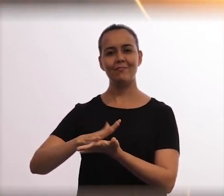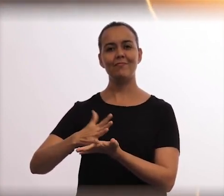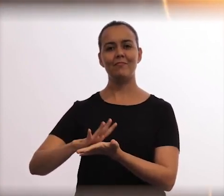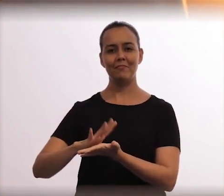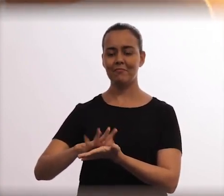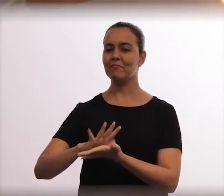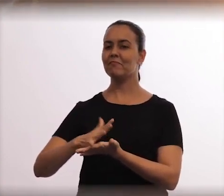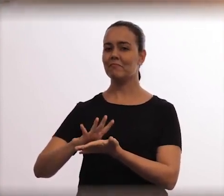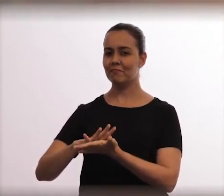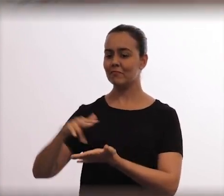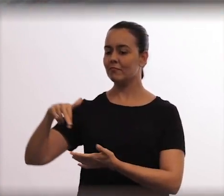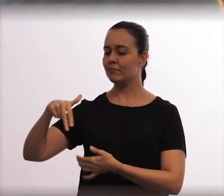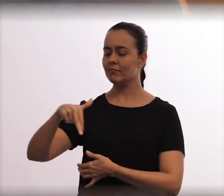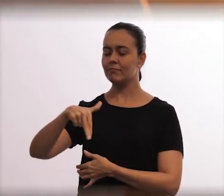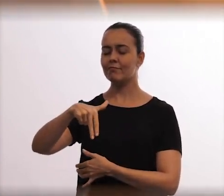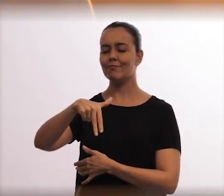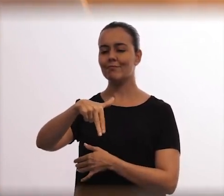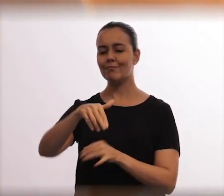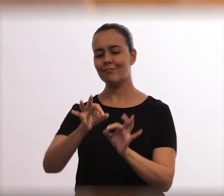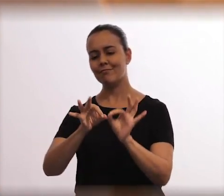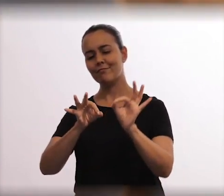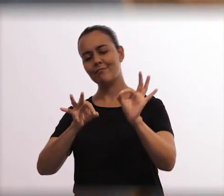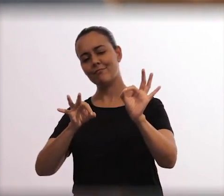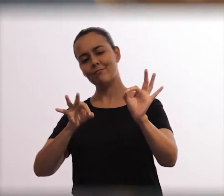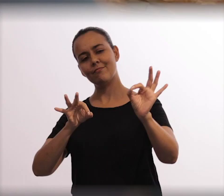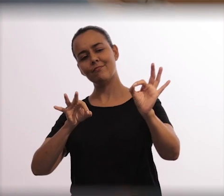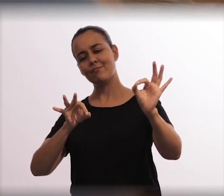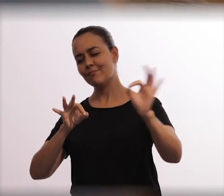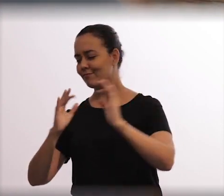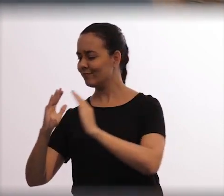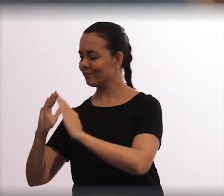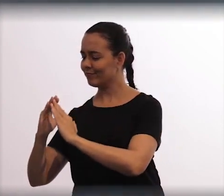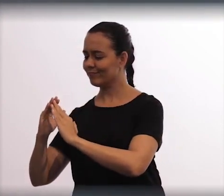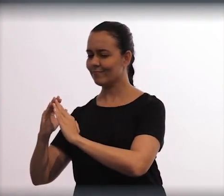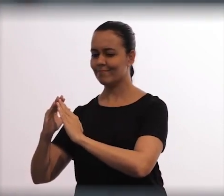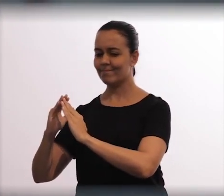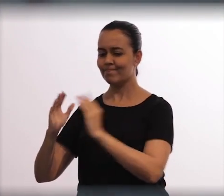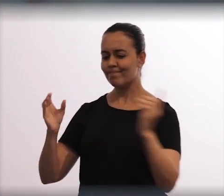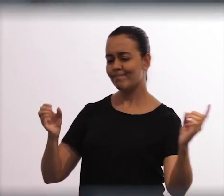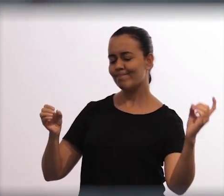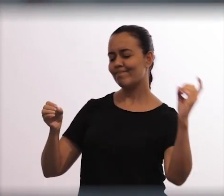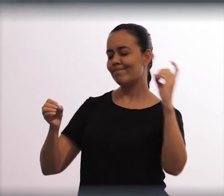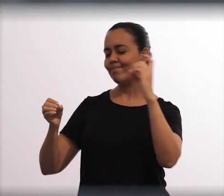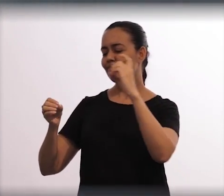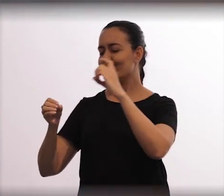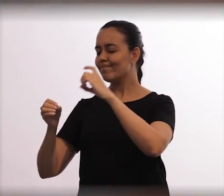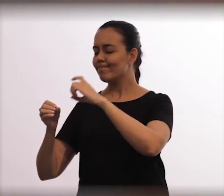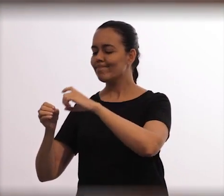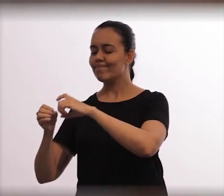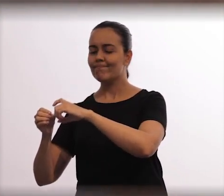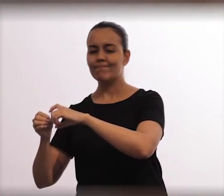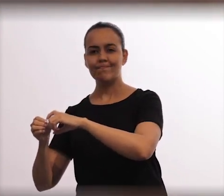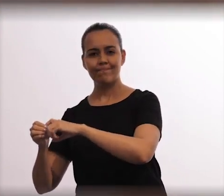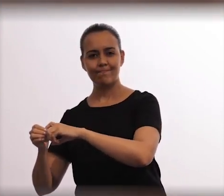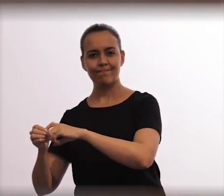Mais eu tava aqui Mais sentia que Eu via